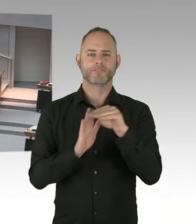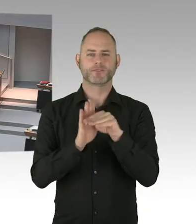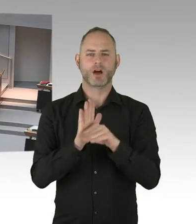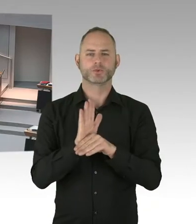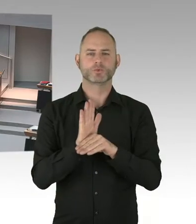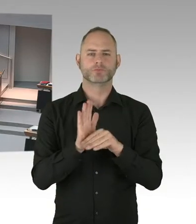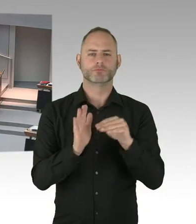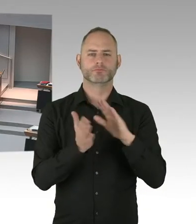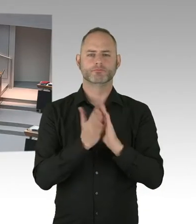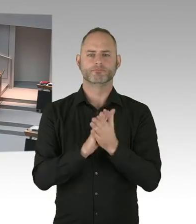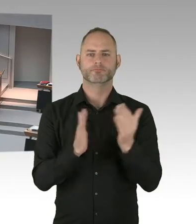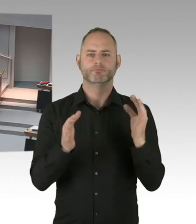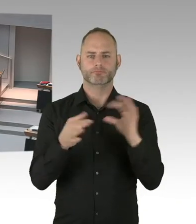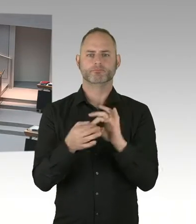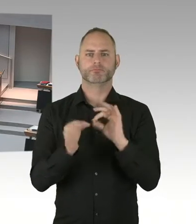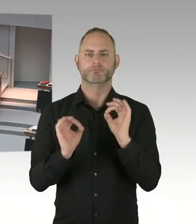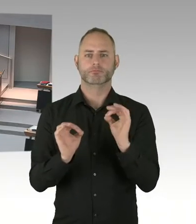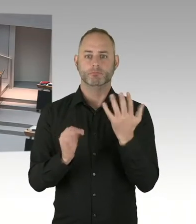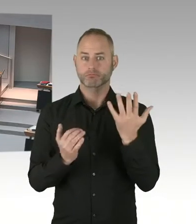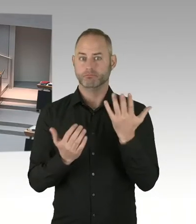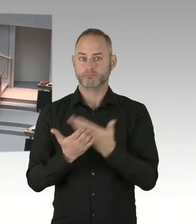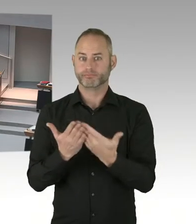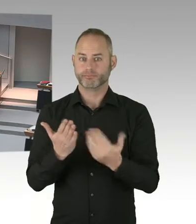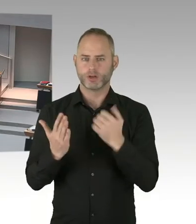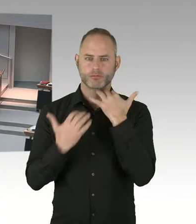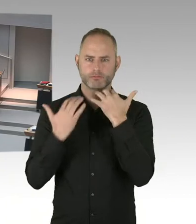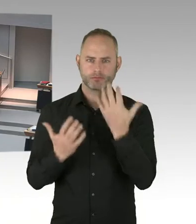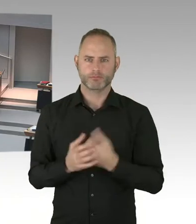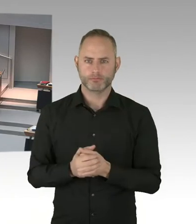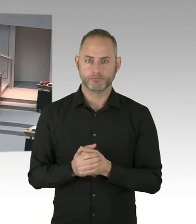Welche Interessenverbände da möglicherweise dieses forcieren?